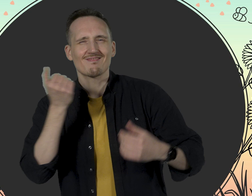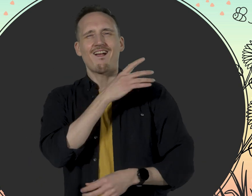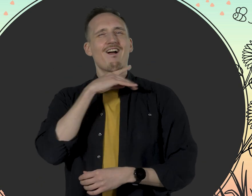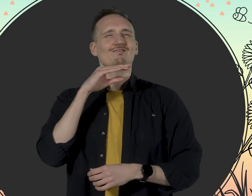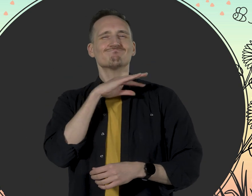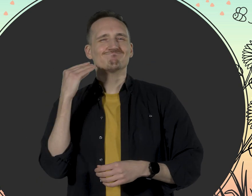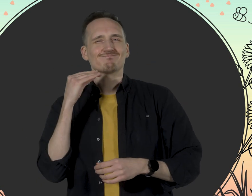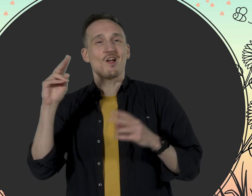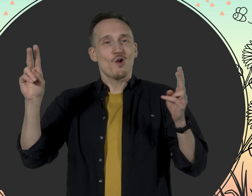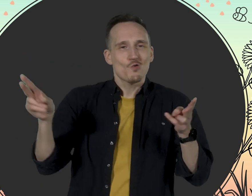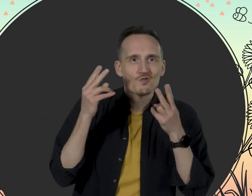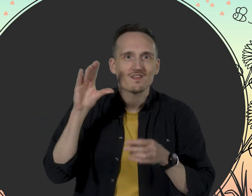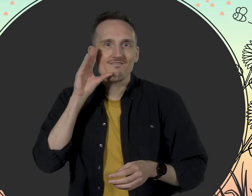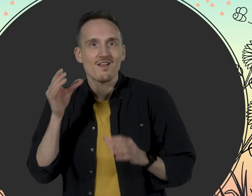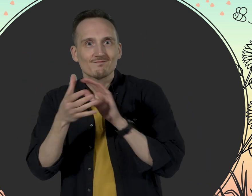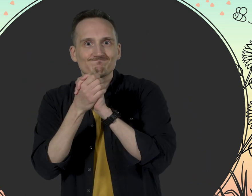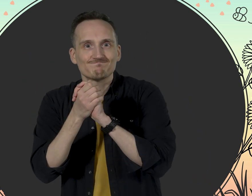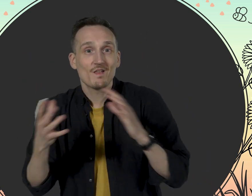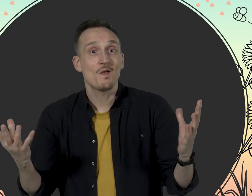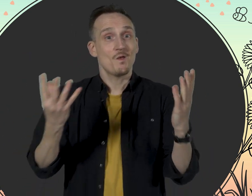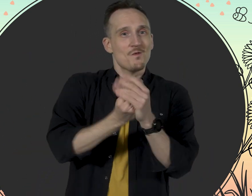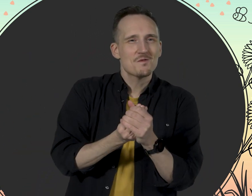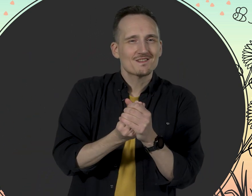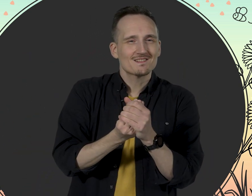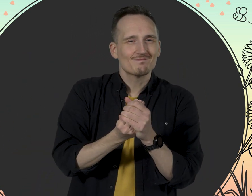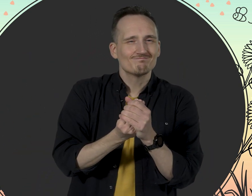ja tietenkin hauskanpitoa uusien ja vanhojen ystävien kanssa!